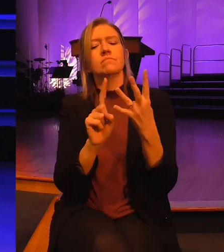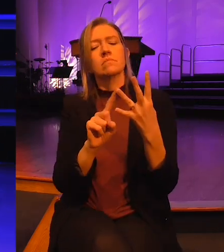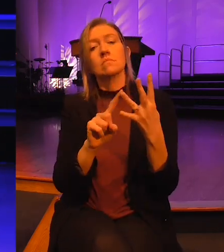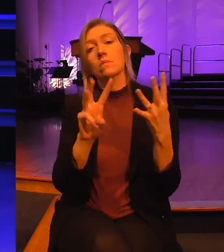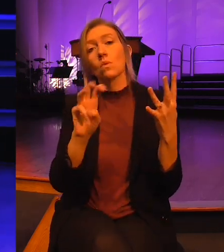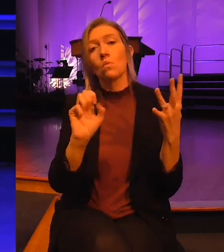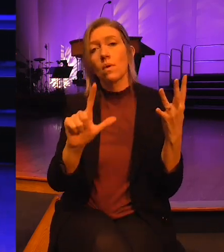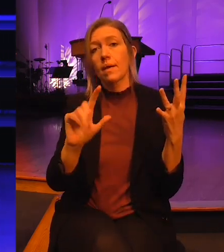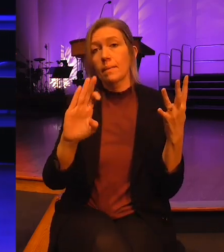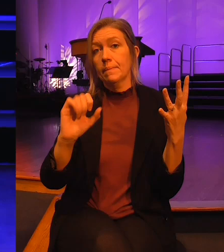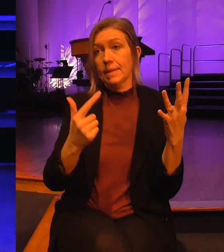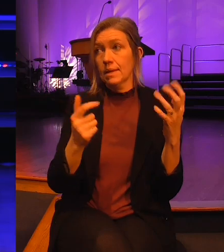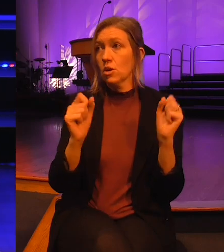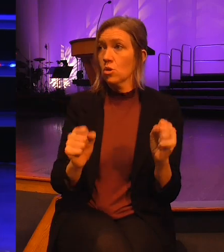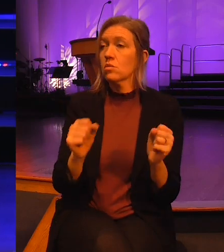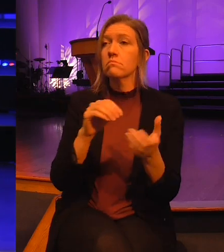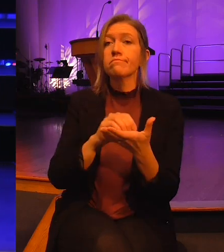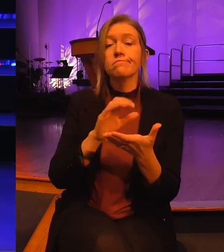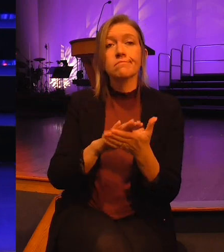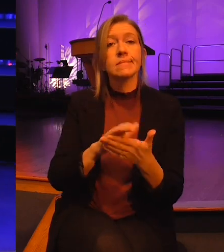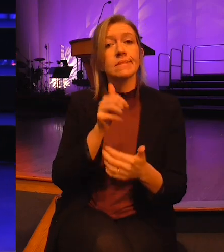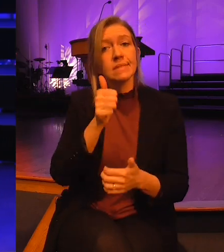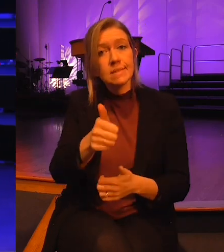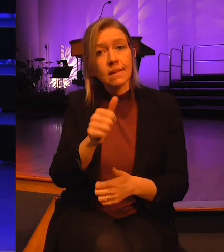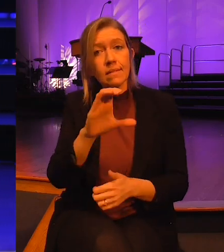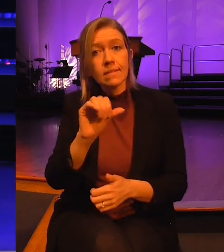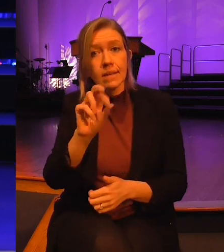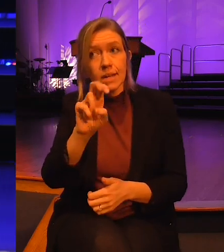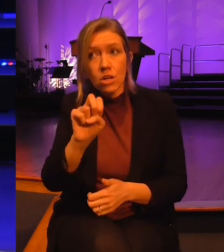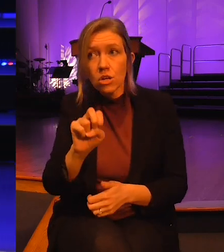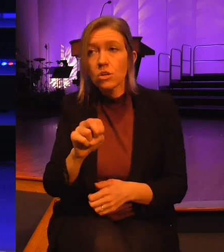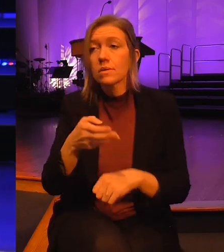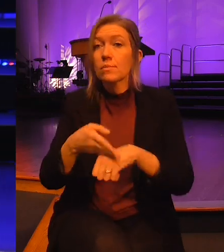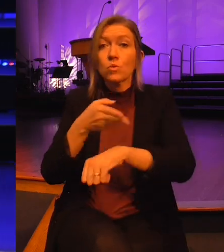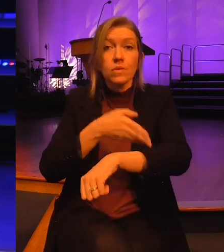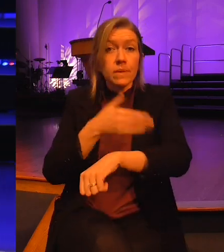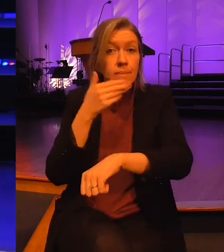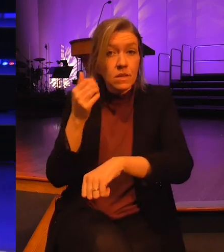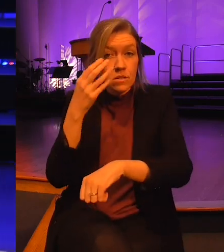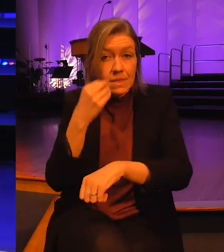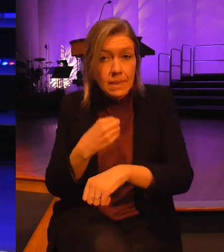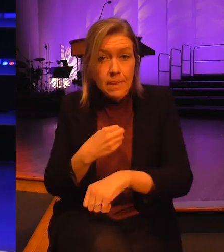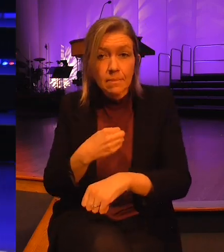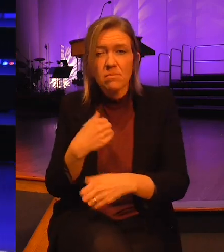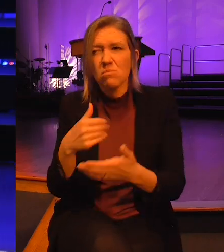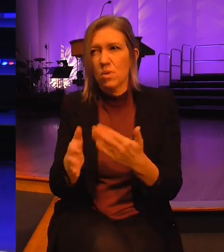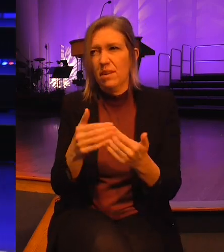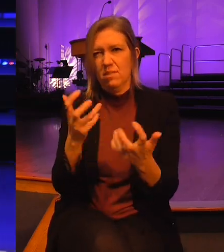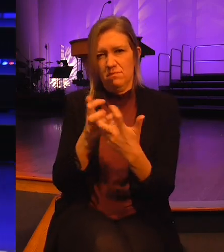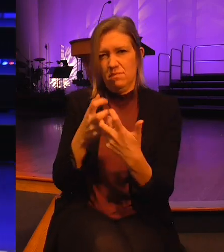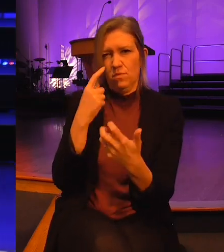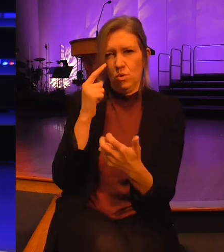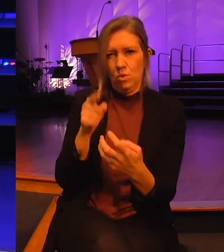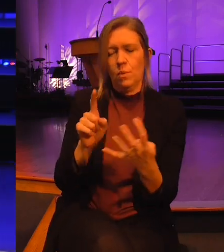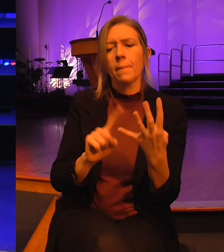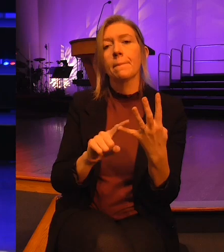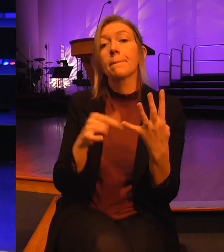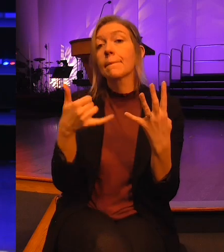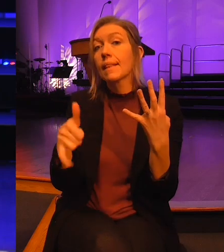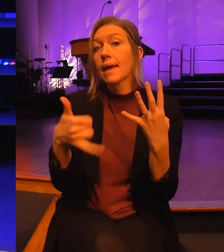el sueño, sea lo que sea, y el juego puede parecerse a Aventura II. A veces me gusta usar la